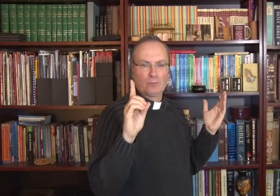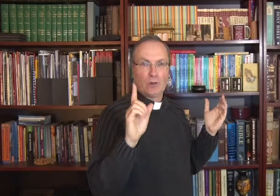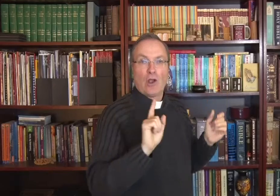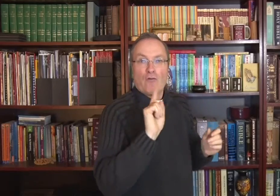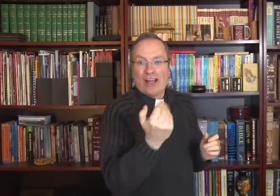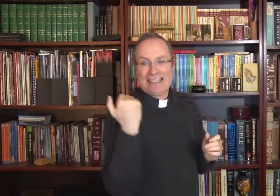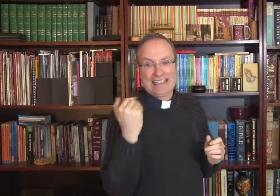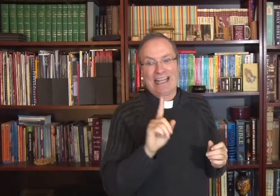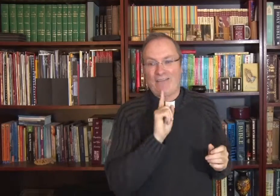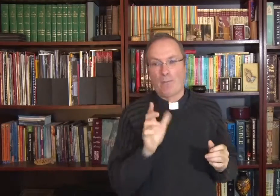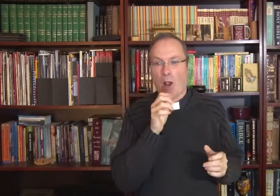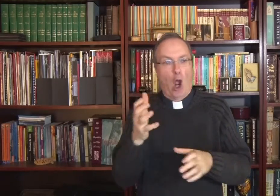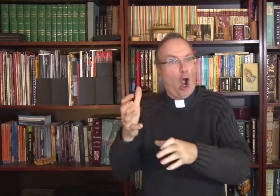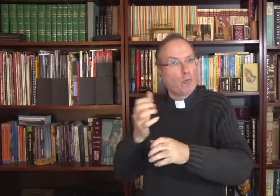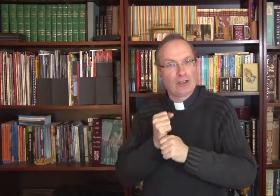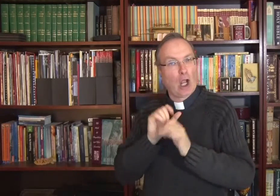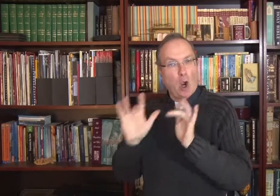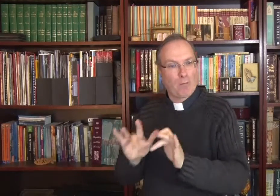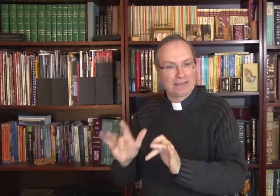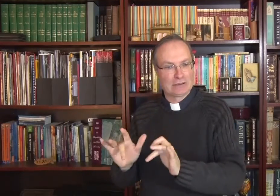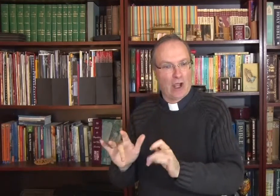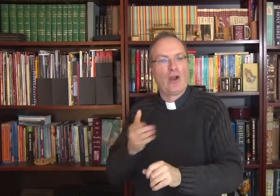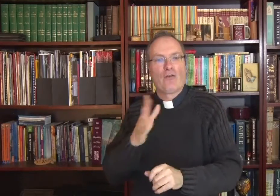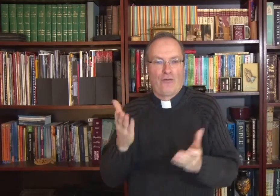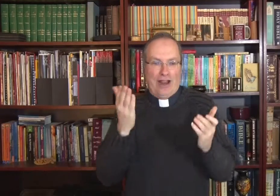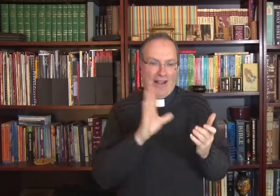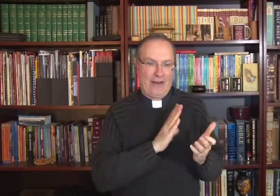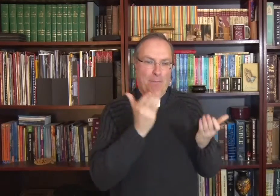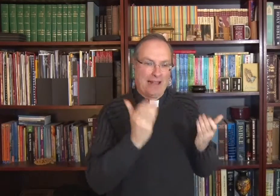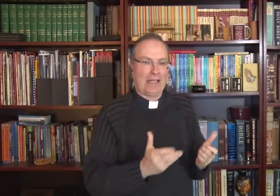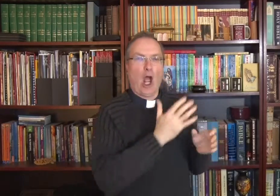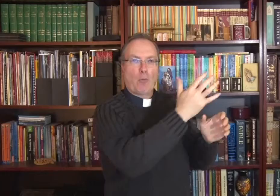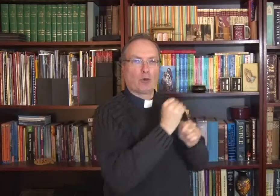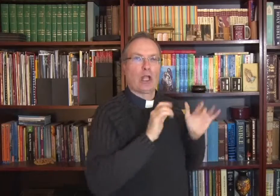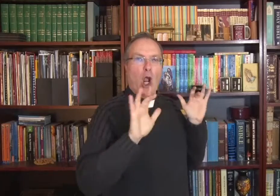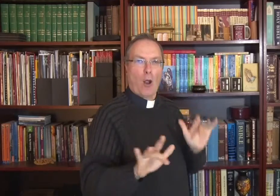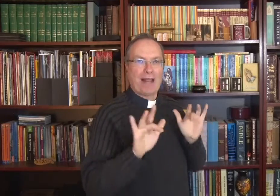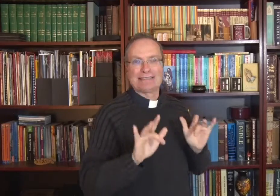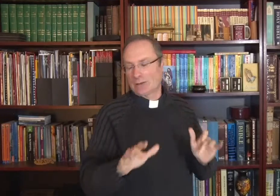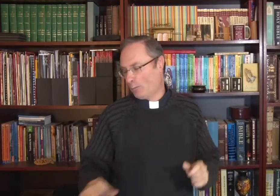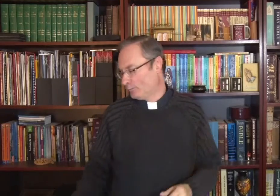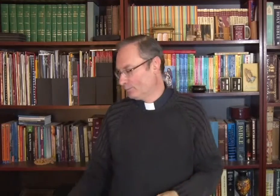vous qui n’aviez pas obtenu compassion, vous avez maintenant obtenu compassion.